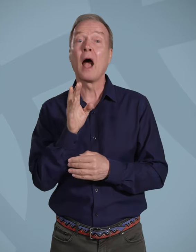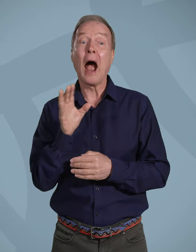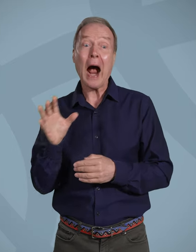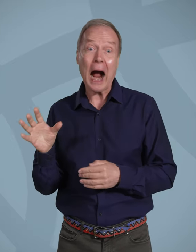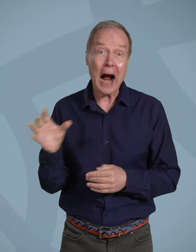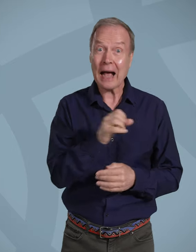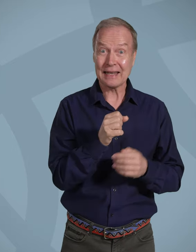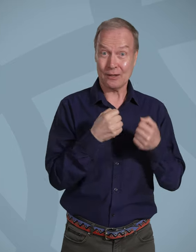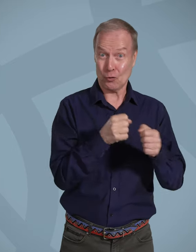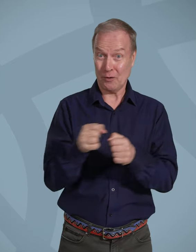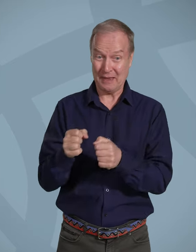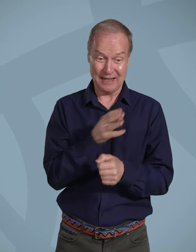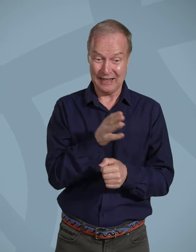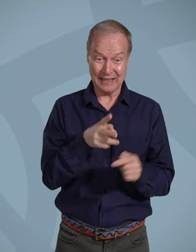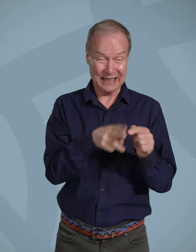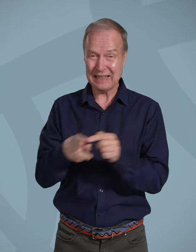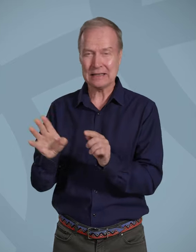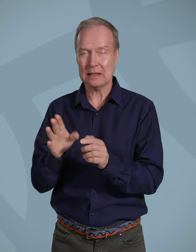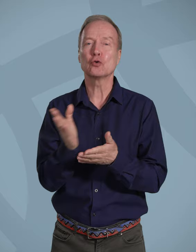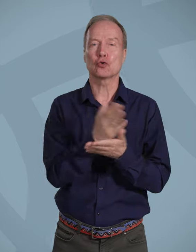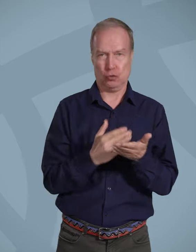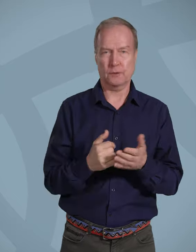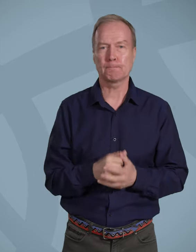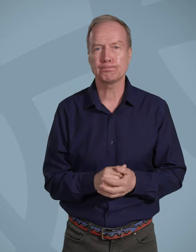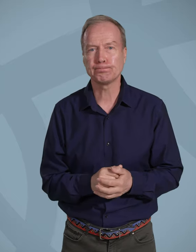Kaikkiin toimintoihin ei siis ole tulossa leikkauksia.